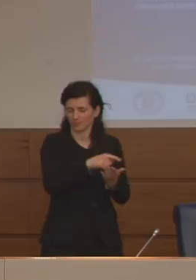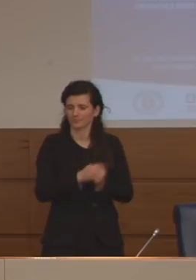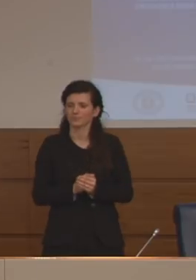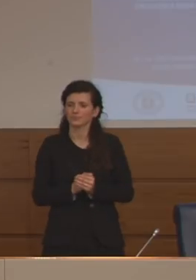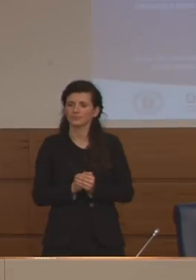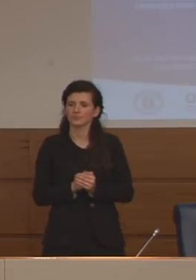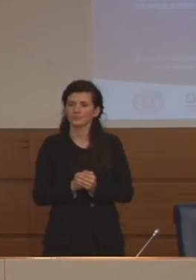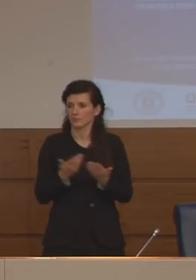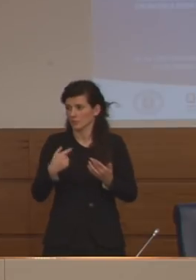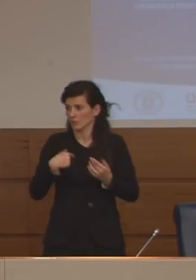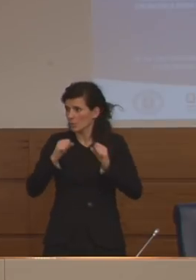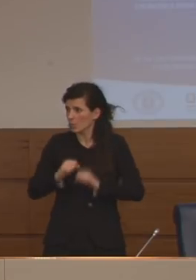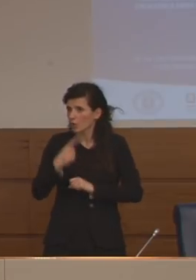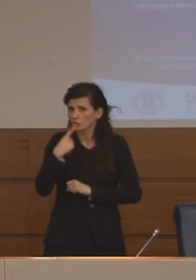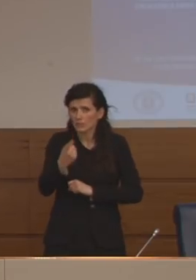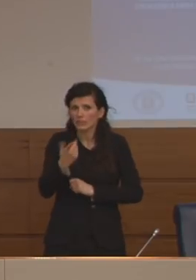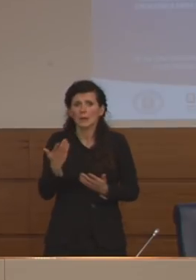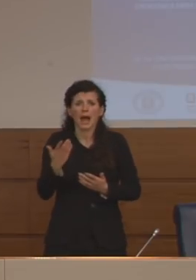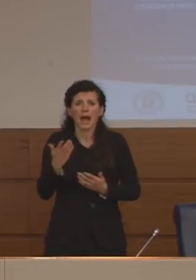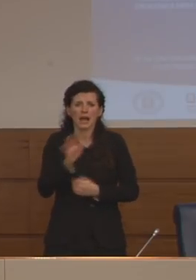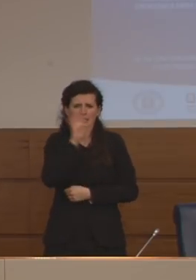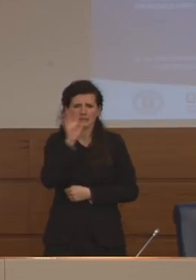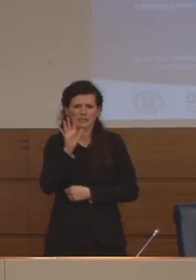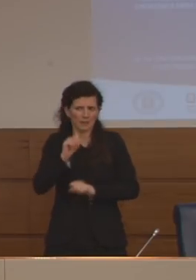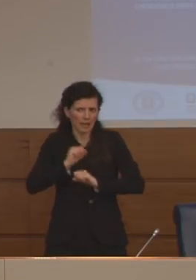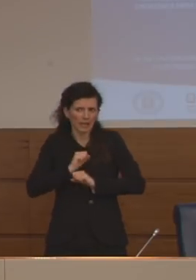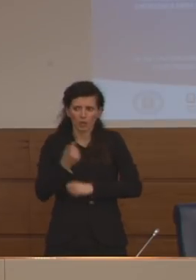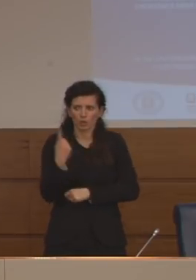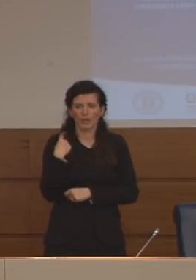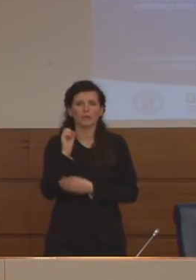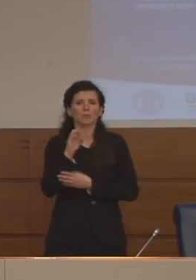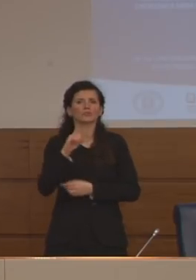dico ma credo li abbia detti ieri il Professor Locatelli. Quindi non li ribadisco.